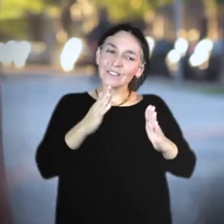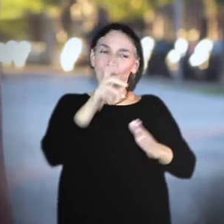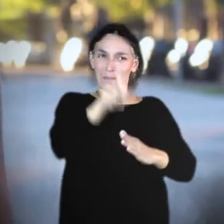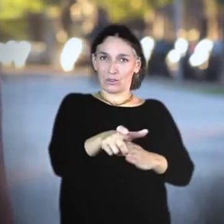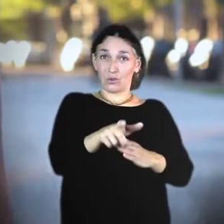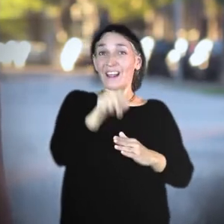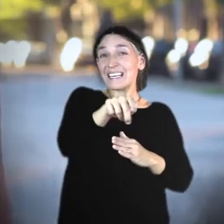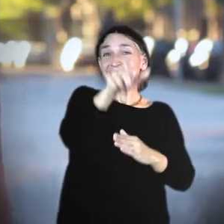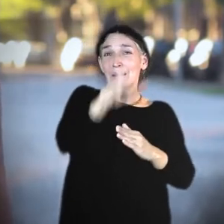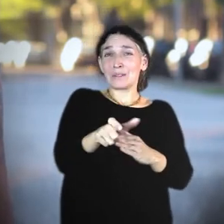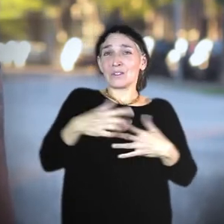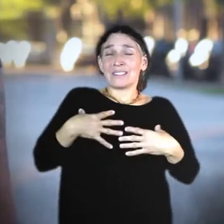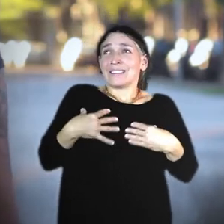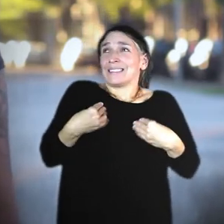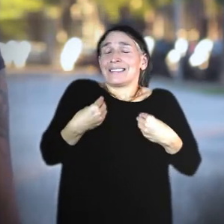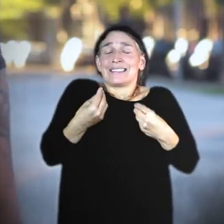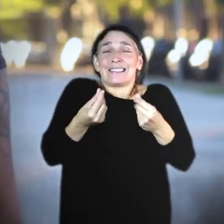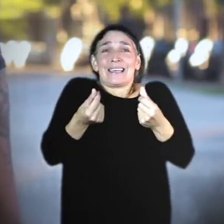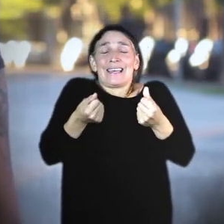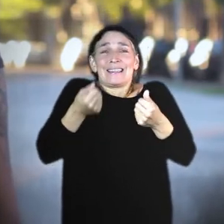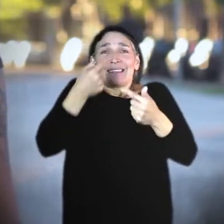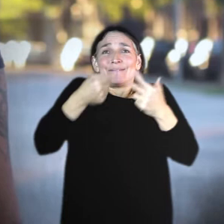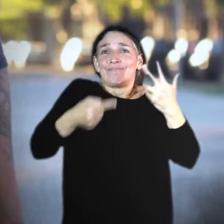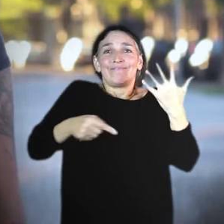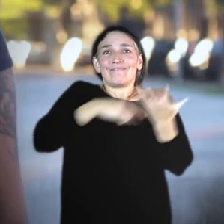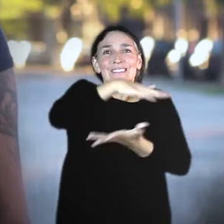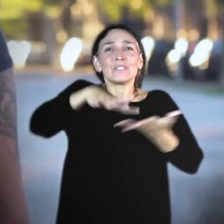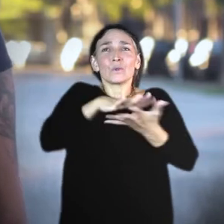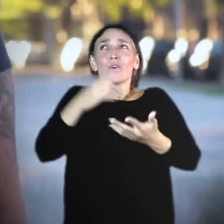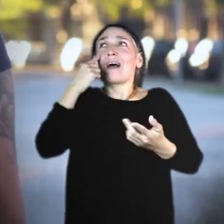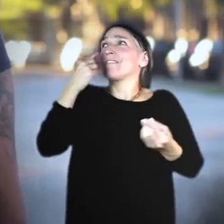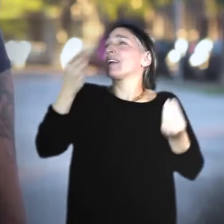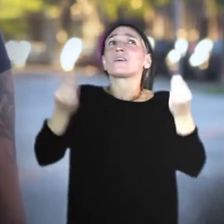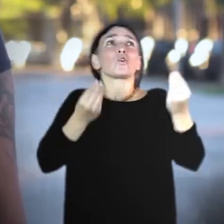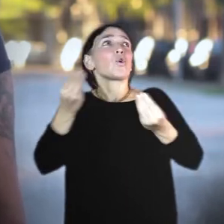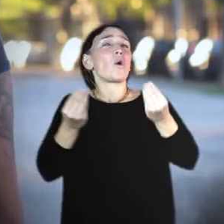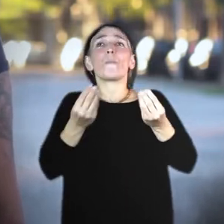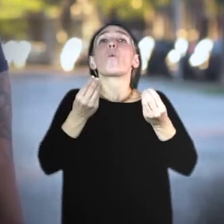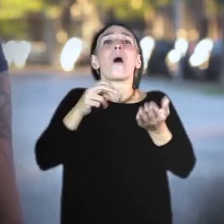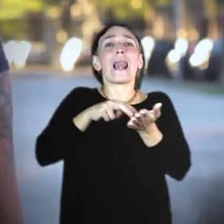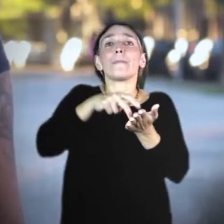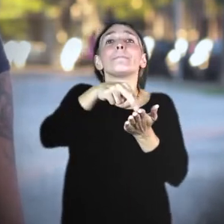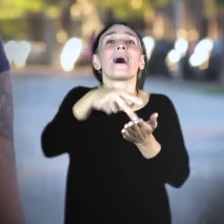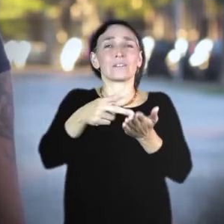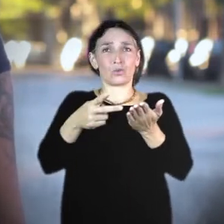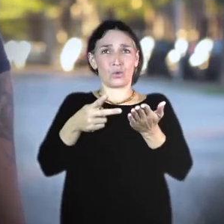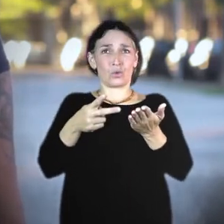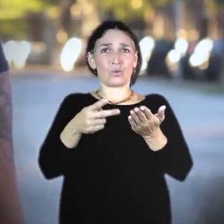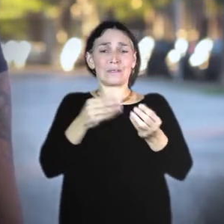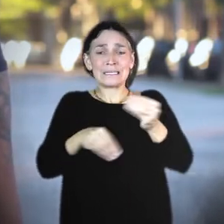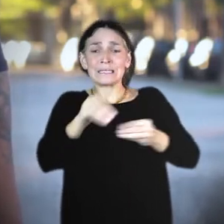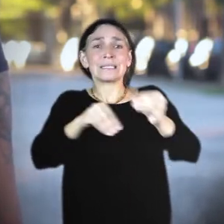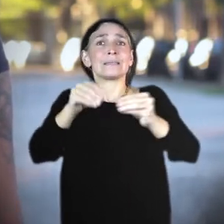Es la otra persona que está en esta situación y que se tiene que